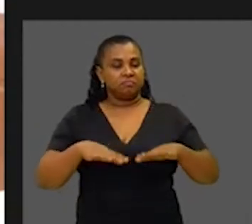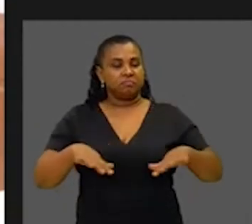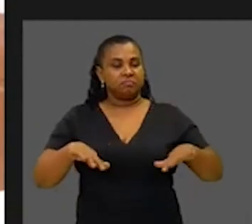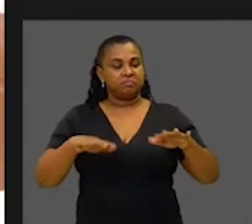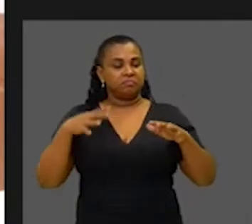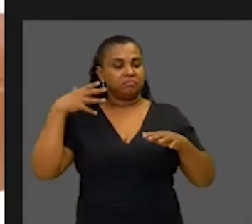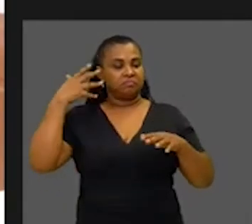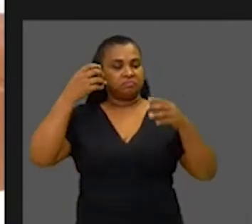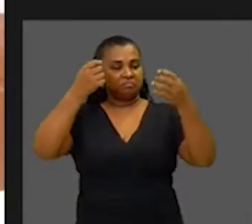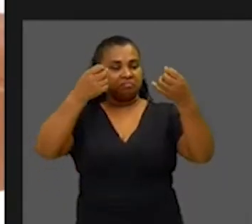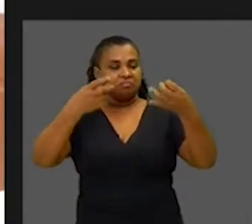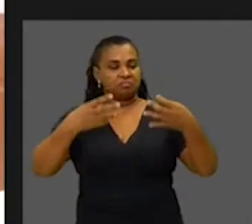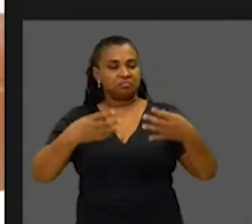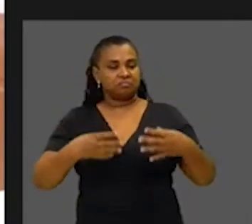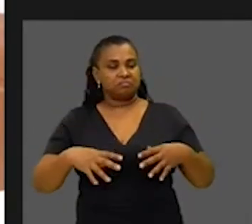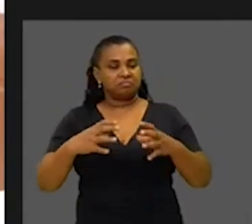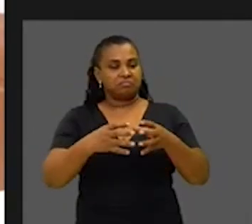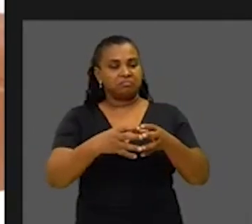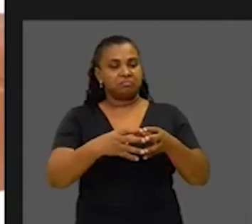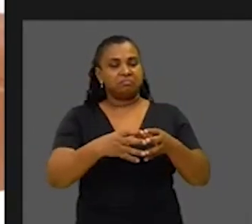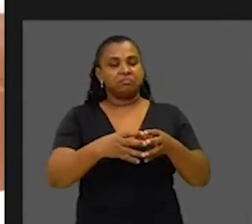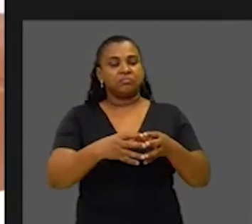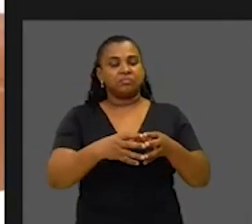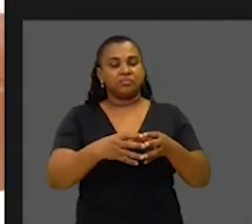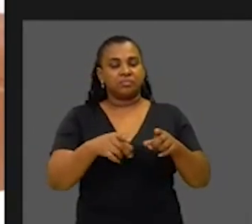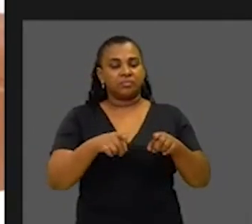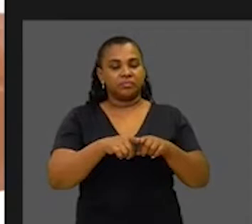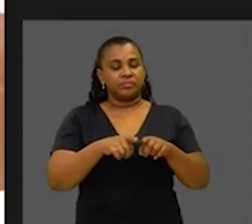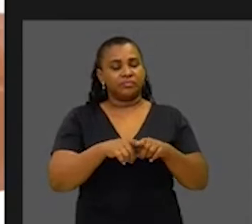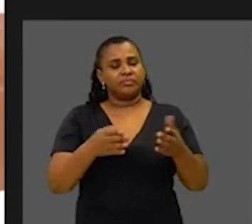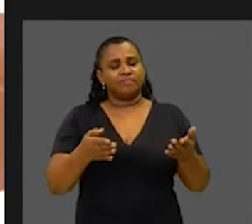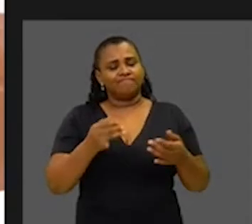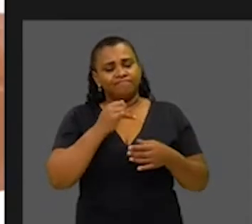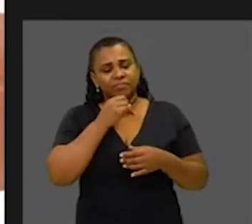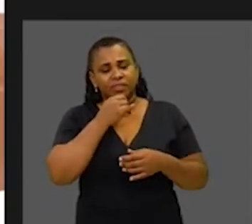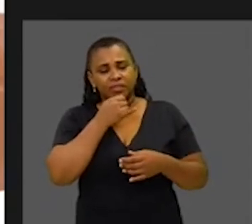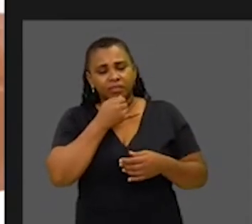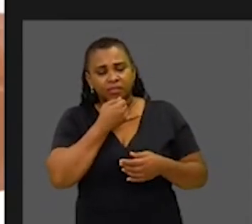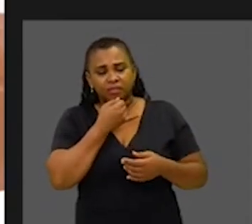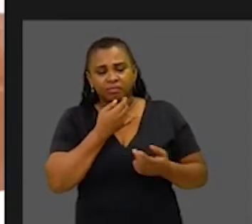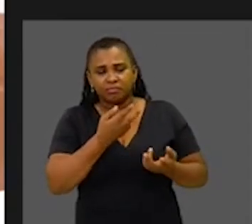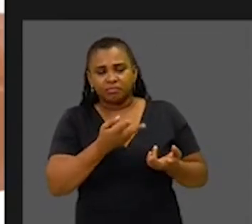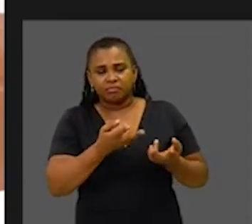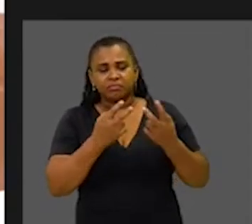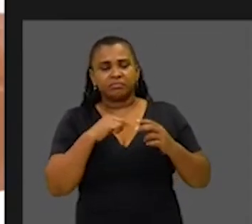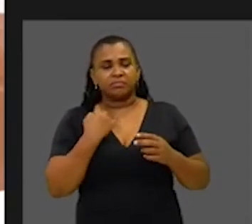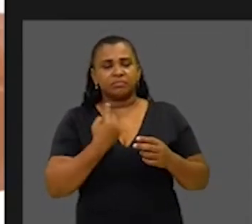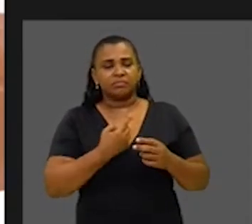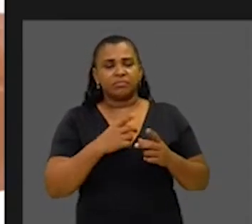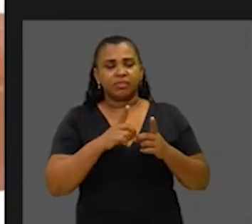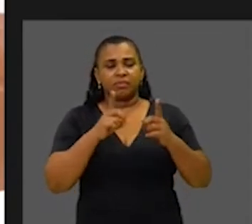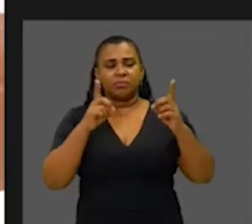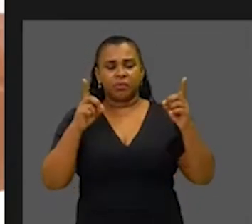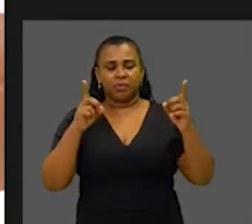candidatos dos corretivos com a triste constatação de que na nossa democracia no nosso processo